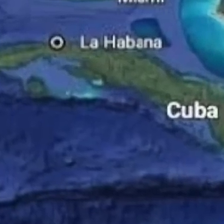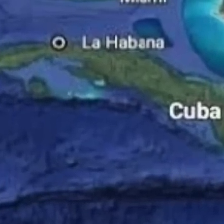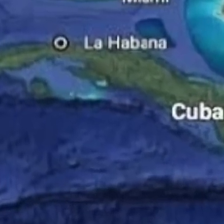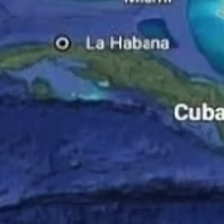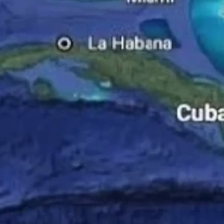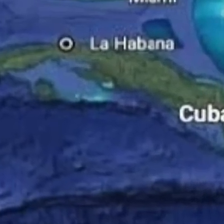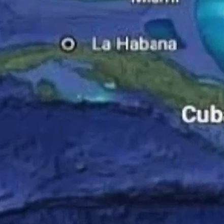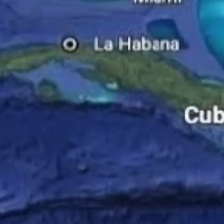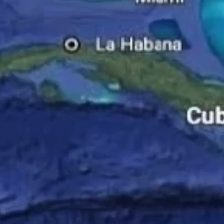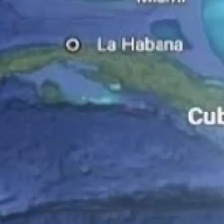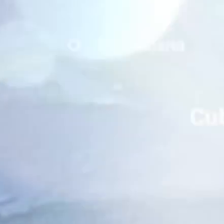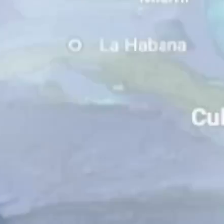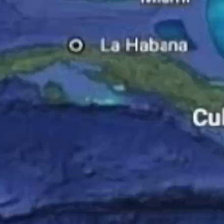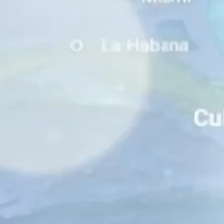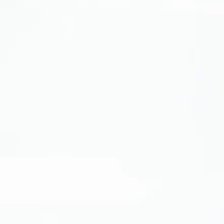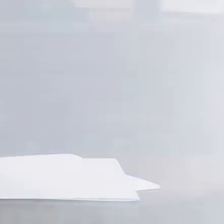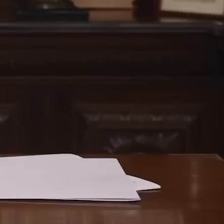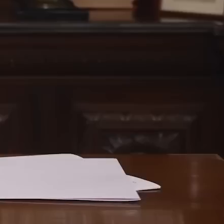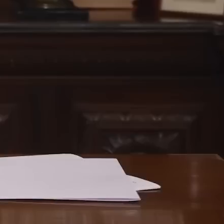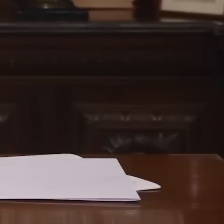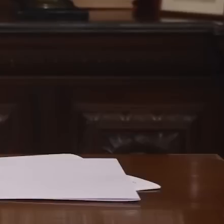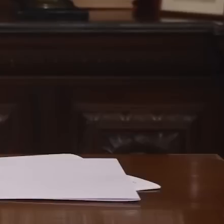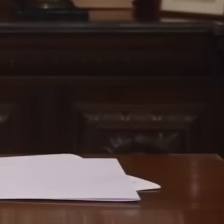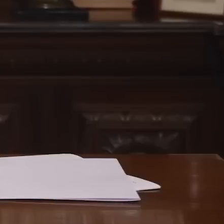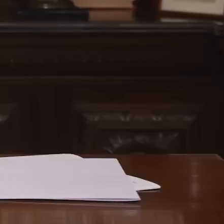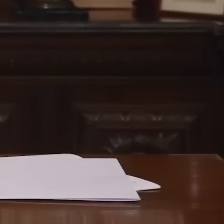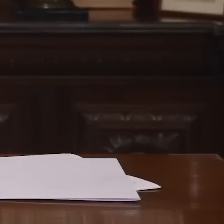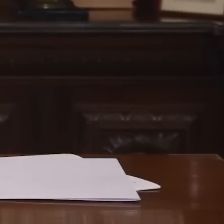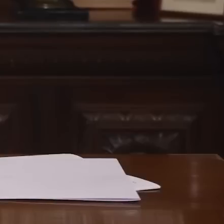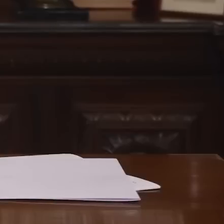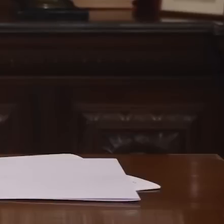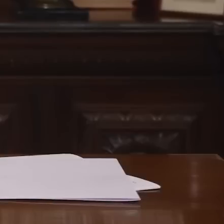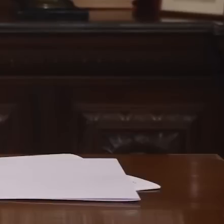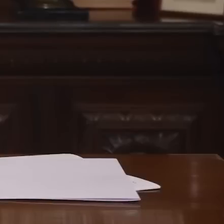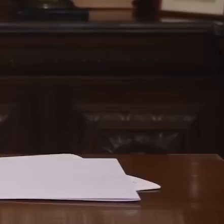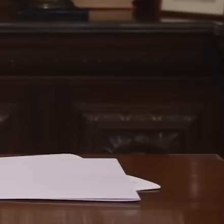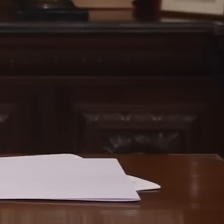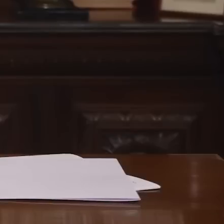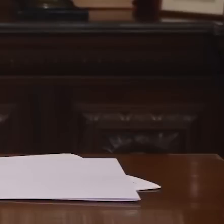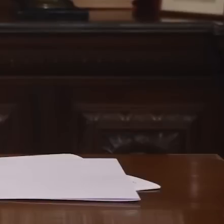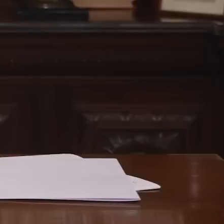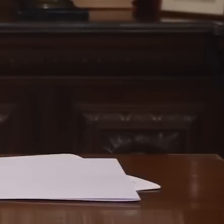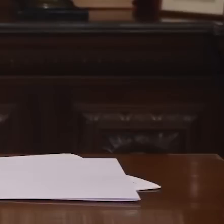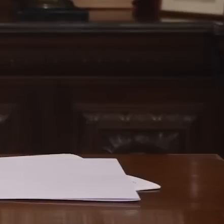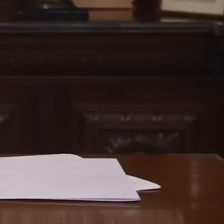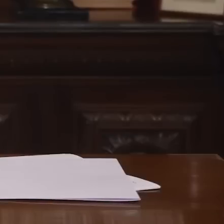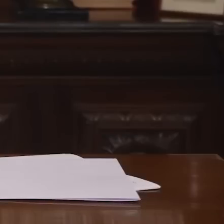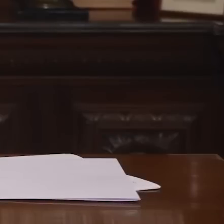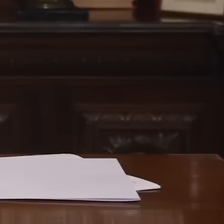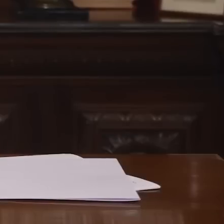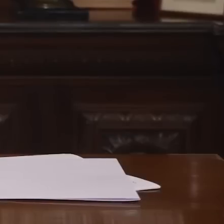Golfo de América no están en lo correcto dijo la mandataria quien ha dejado Claro que la plataforma